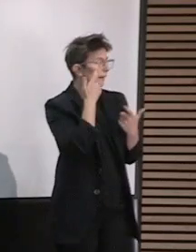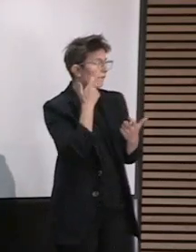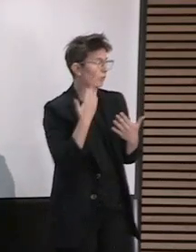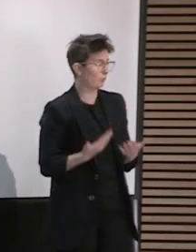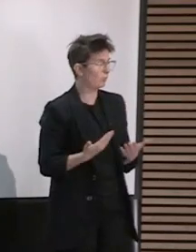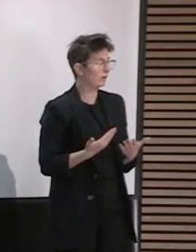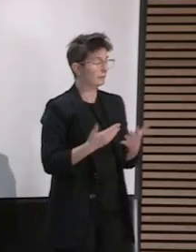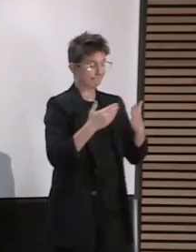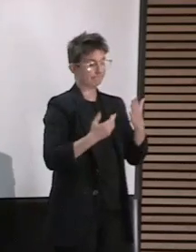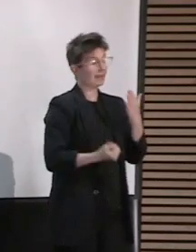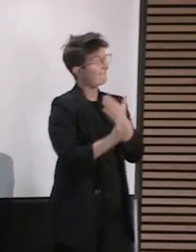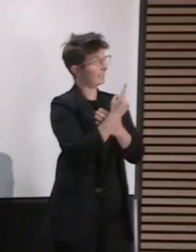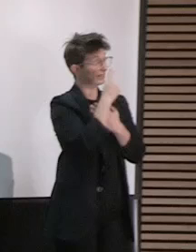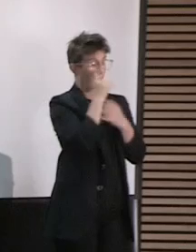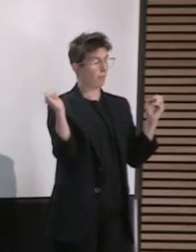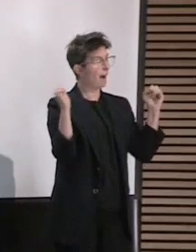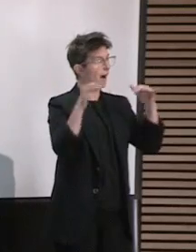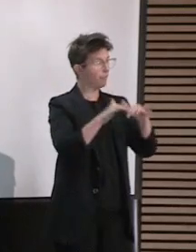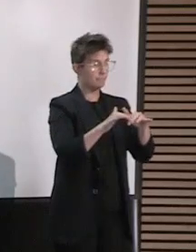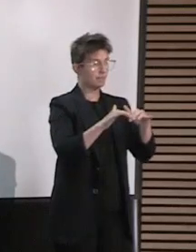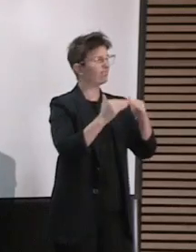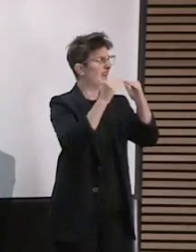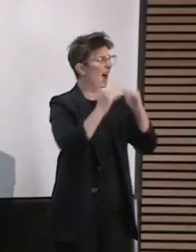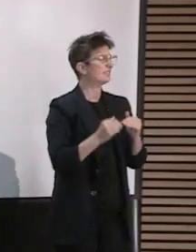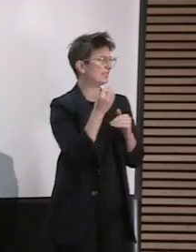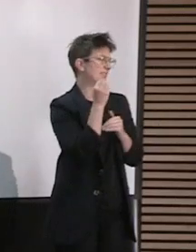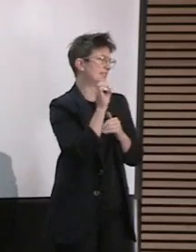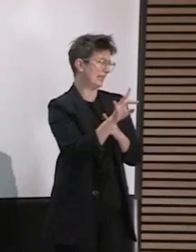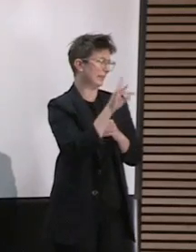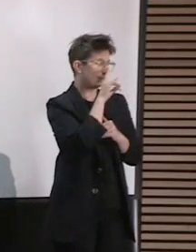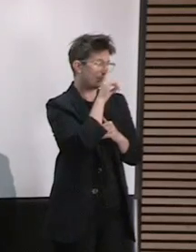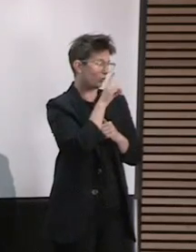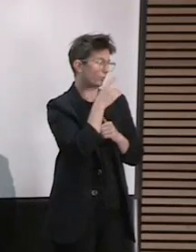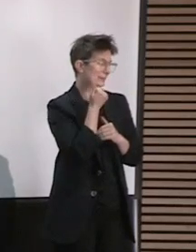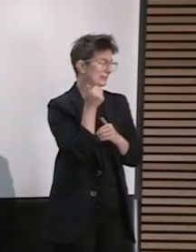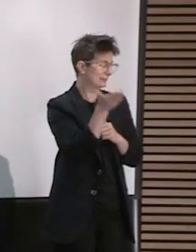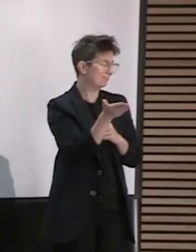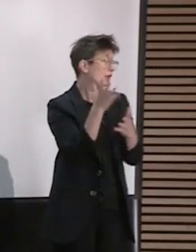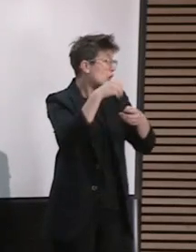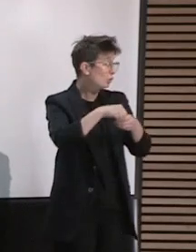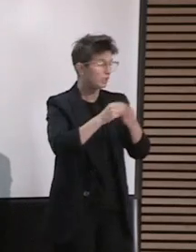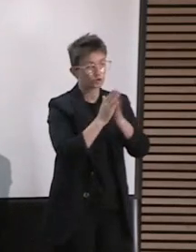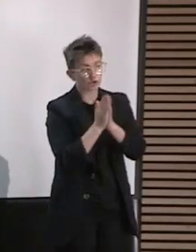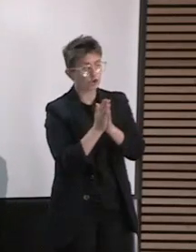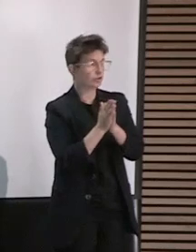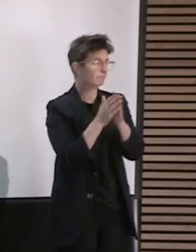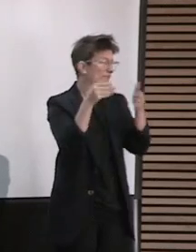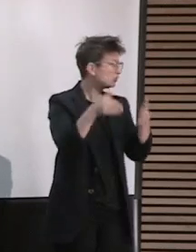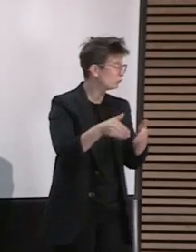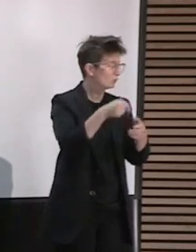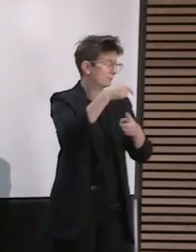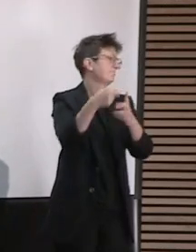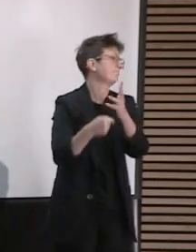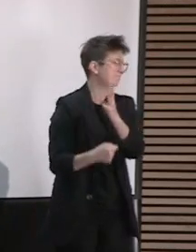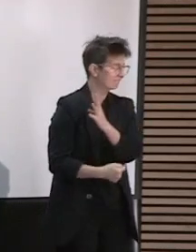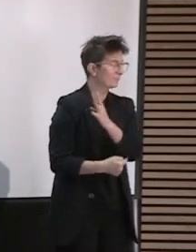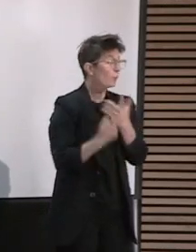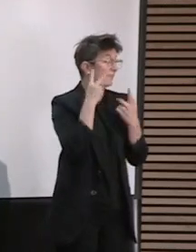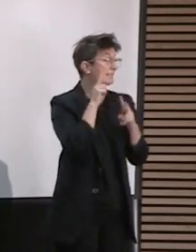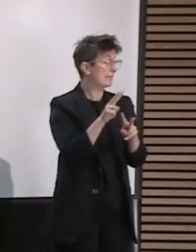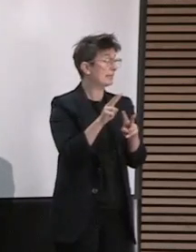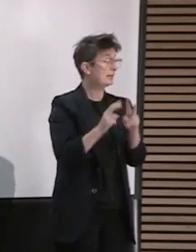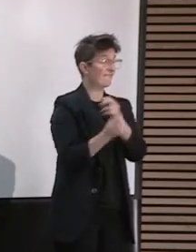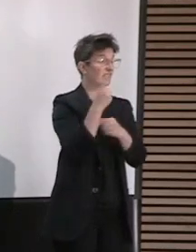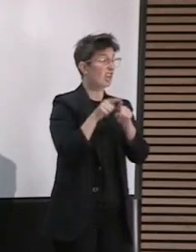mate. Koinei te take e pupuri